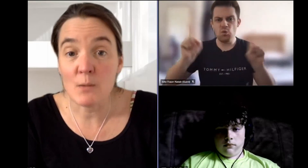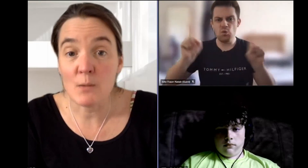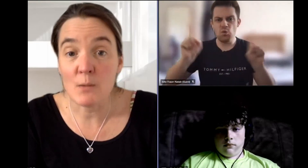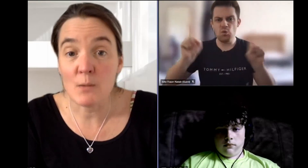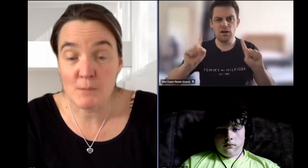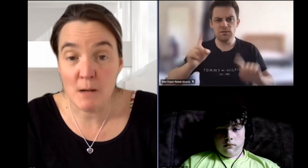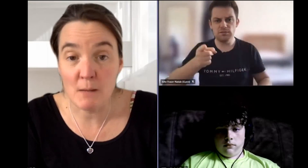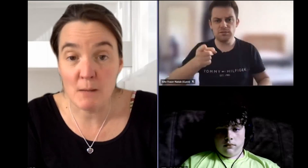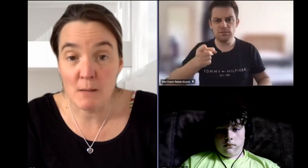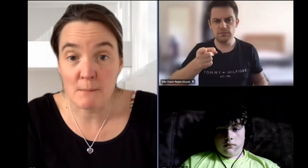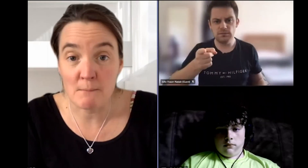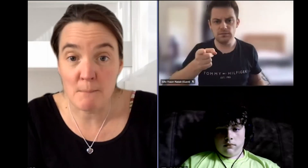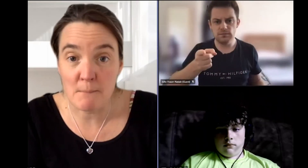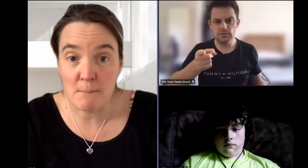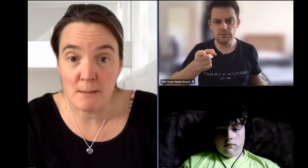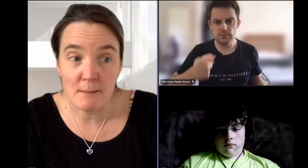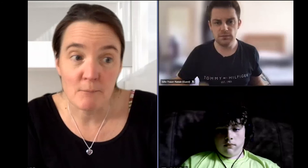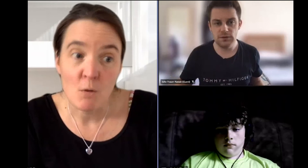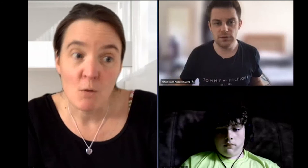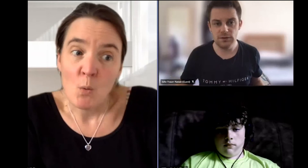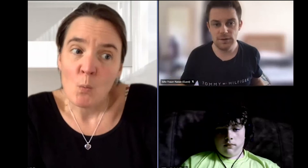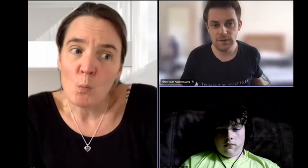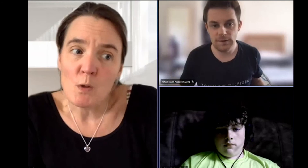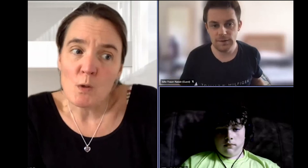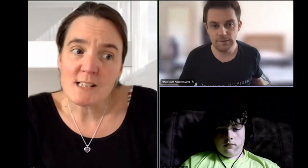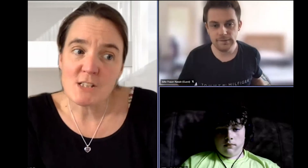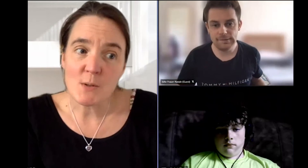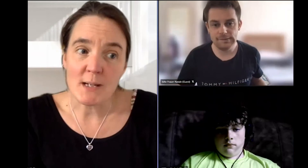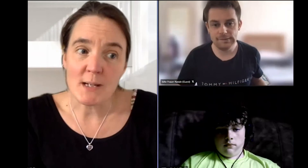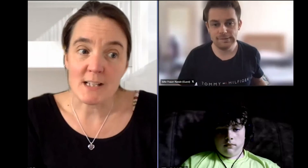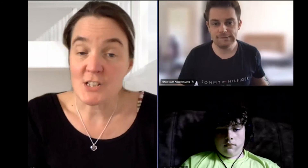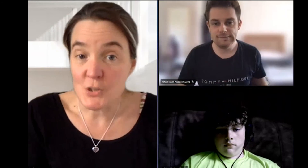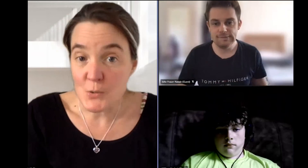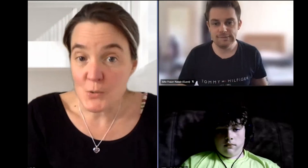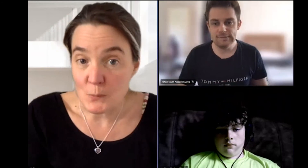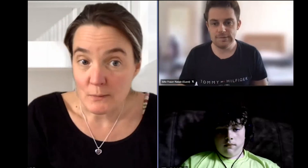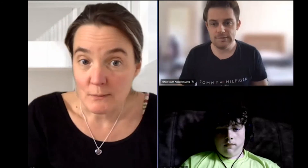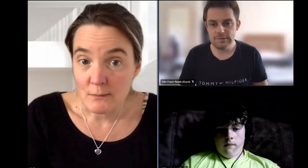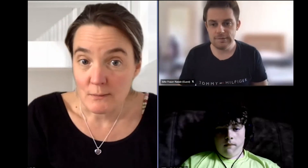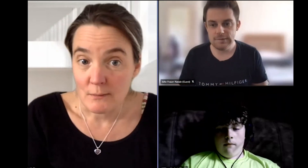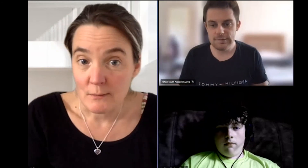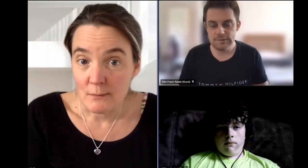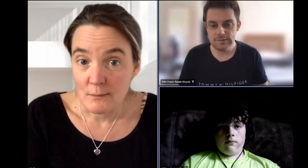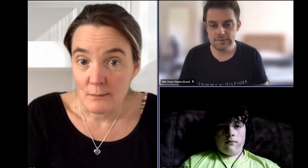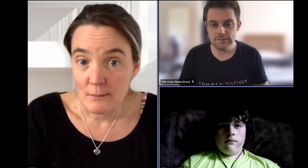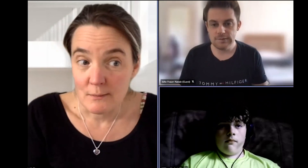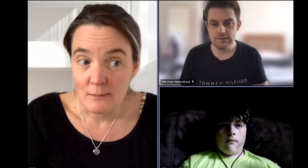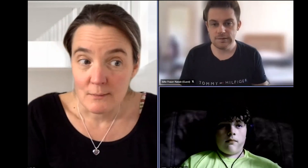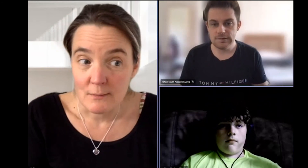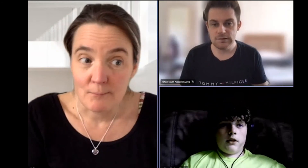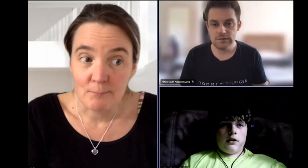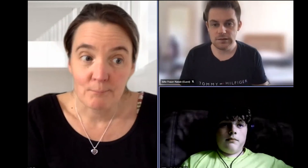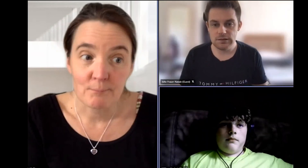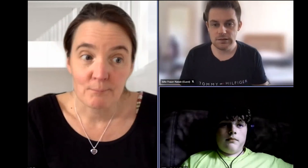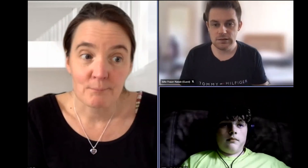Felly, fel Aelod o Senedd Ieuenctid Cymru, beth oeddet ti’n ei wneud?